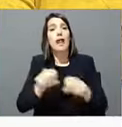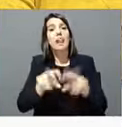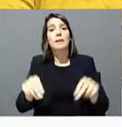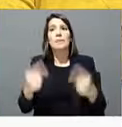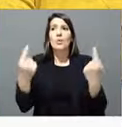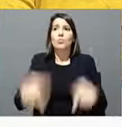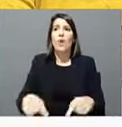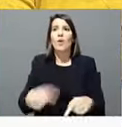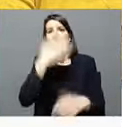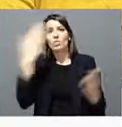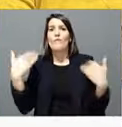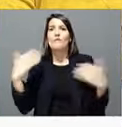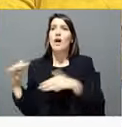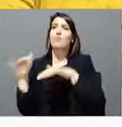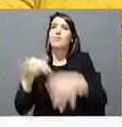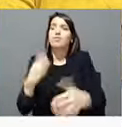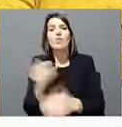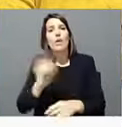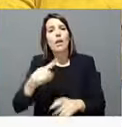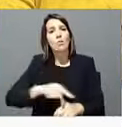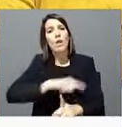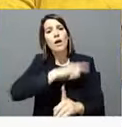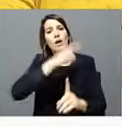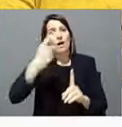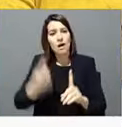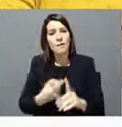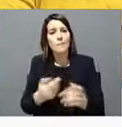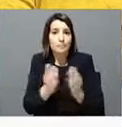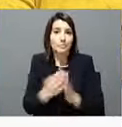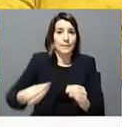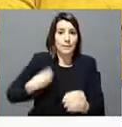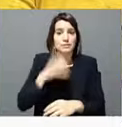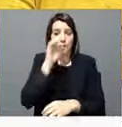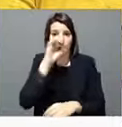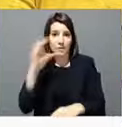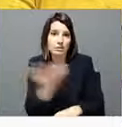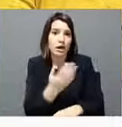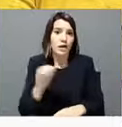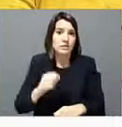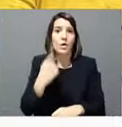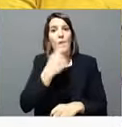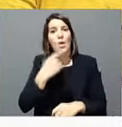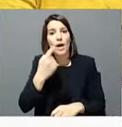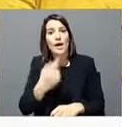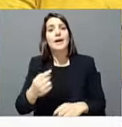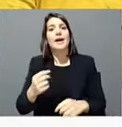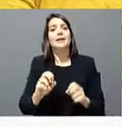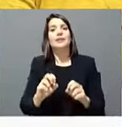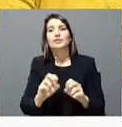balnear. Temos todas as preocupações ambientais e queremos uma Oeiras com biodiversidade,